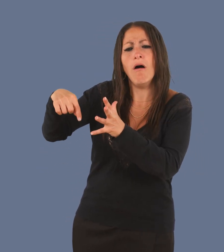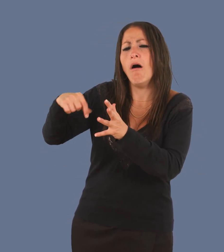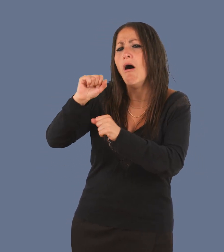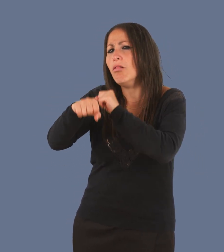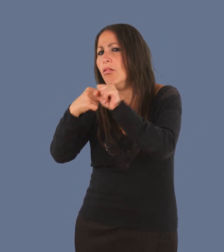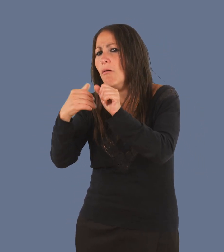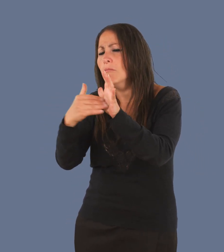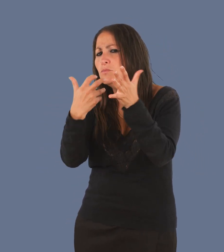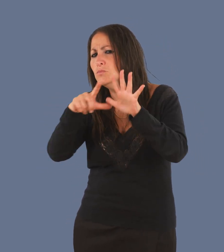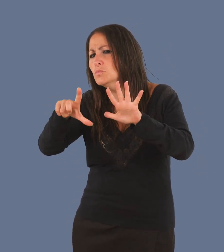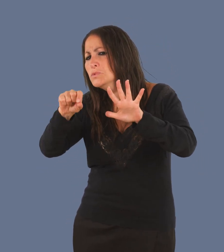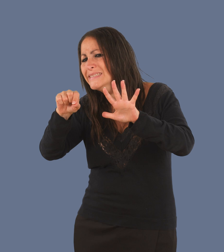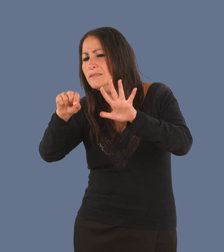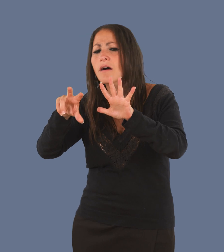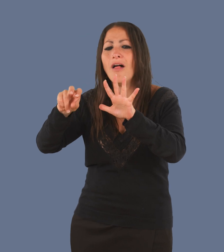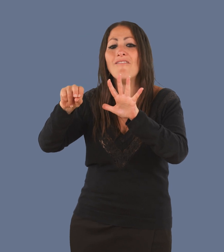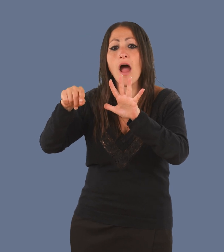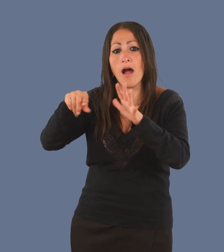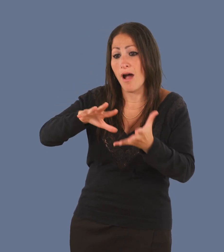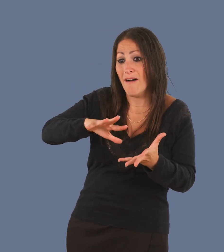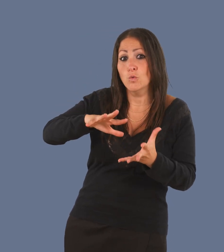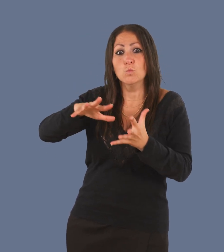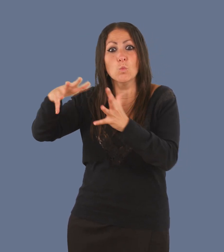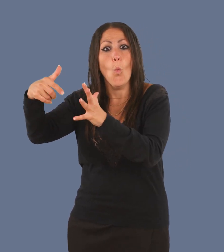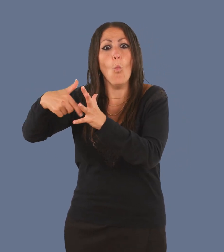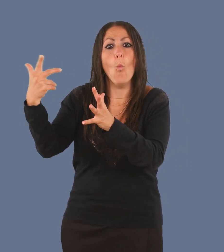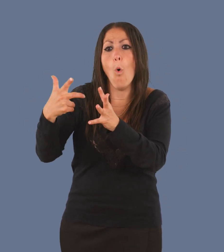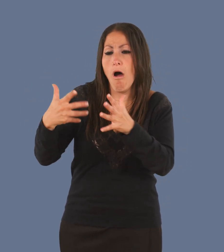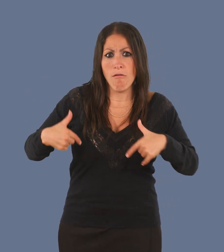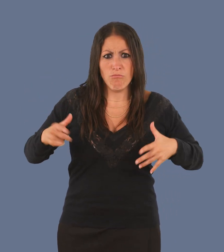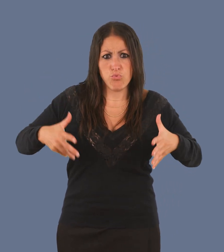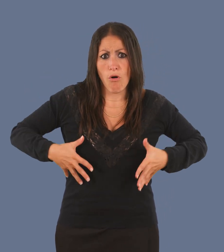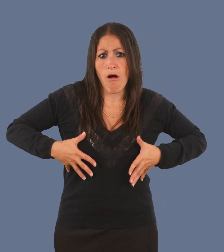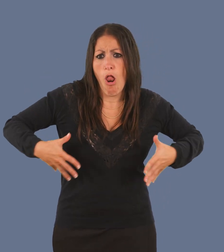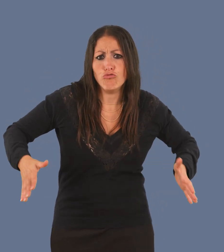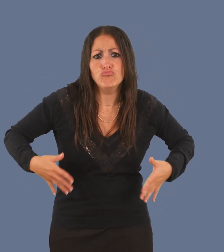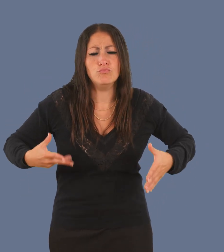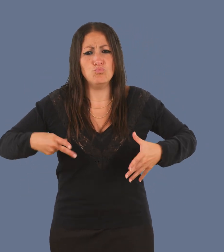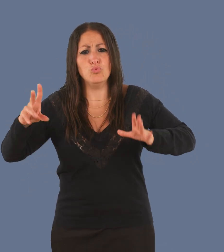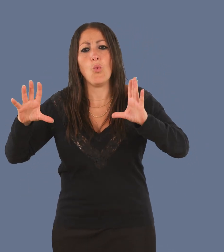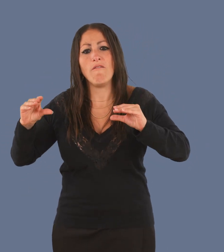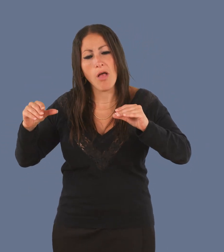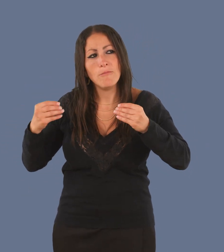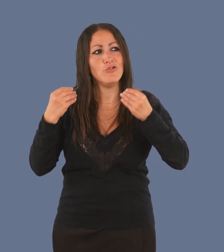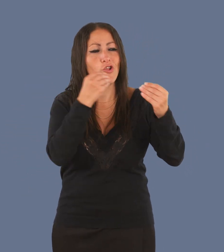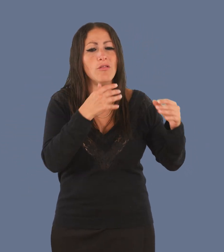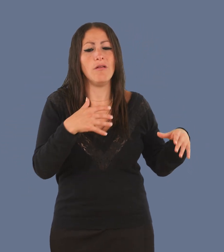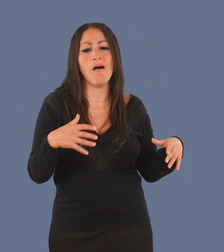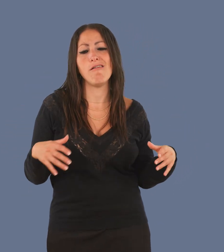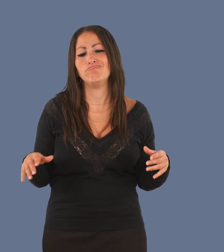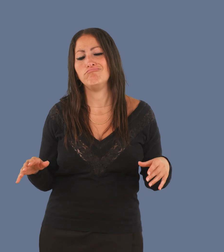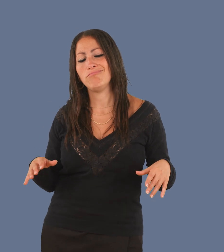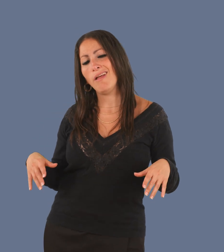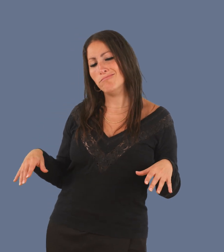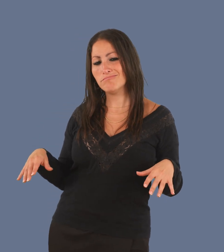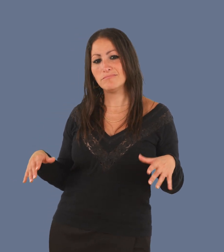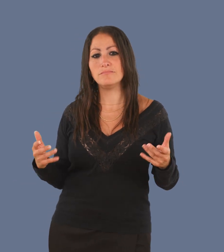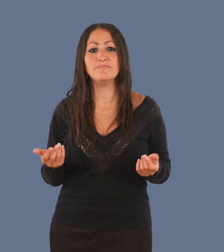devenu, dans les années 1870 –1880, plus ample et plus confortable.